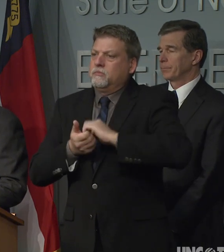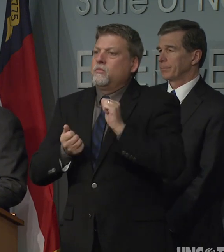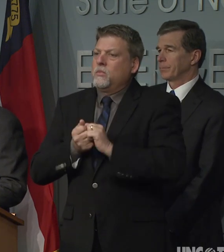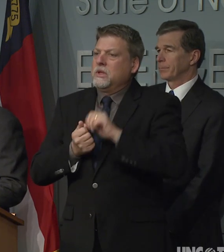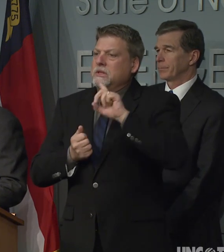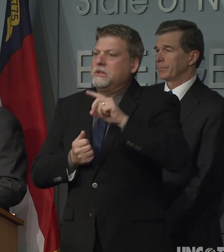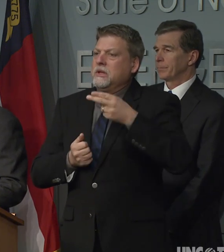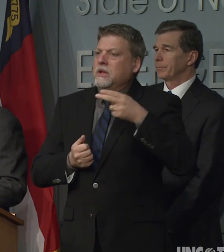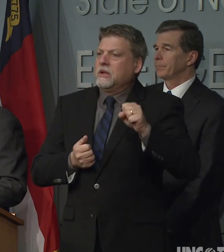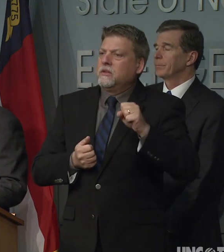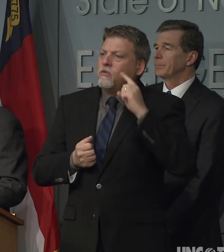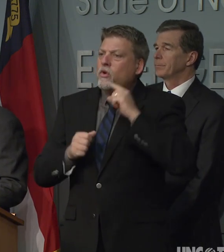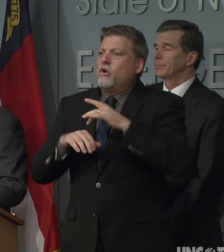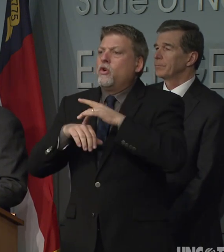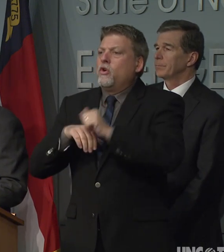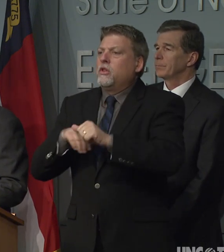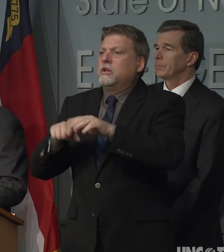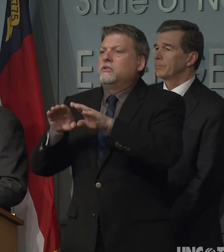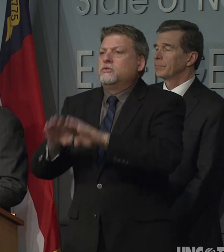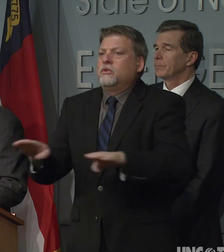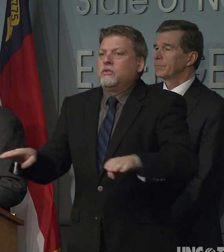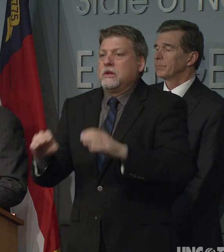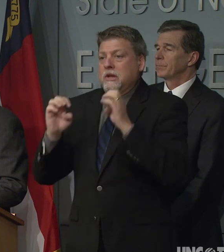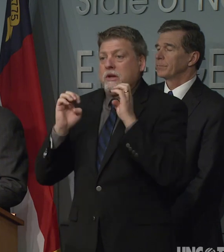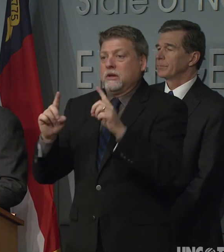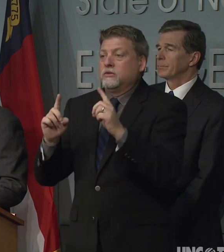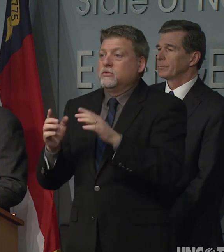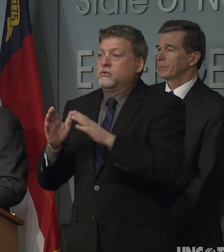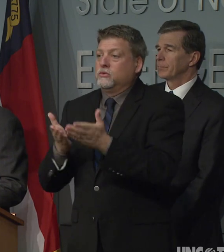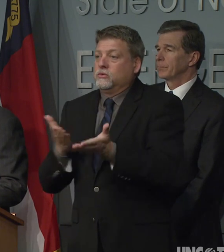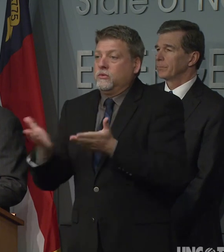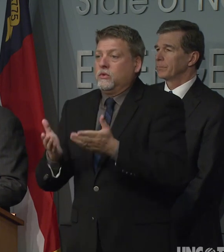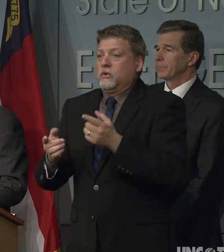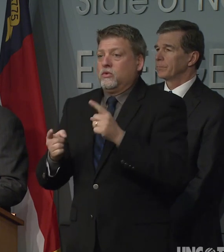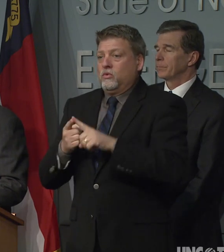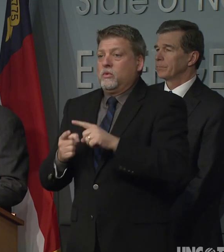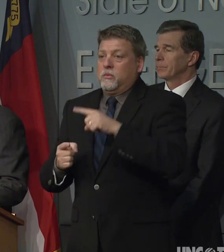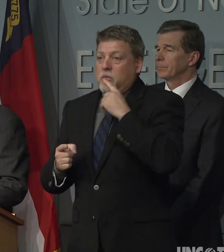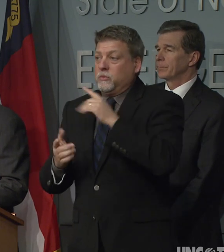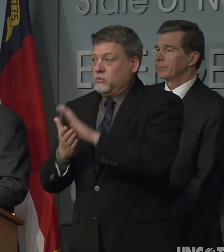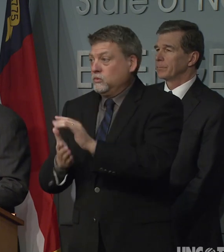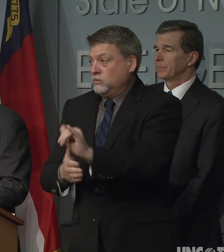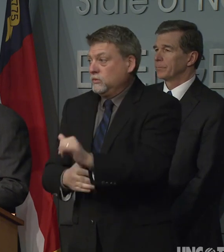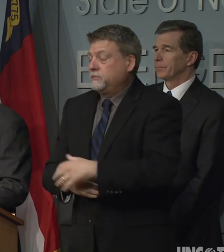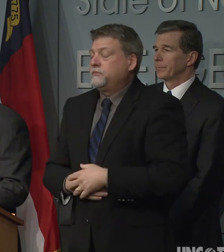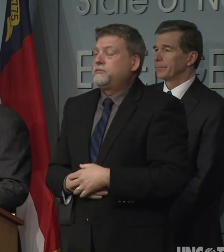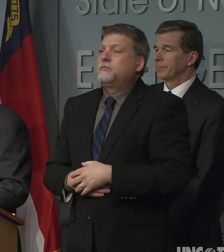la salud y servicios humanos en cualquier cosa que esté relacionada con los servicios de Cannes para educacionales